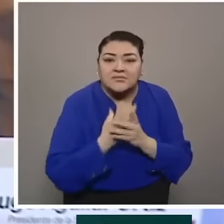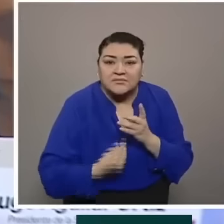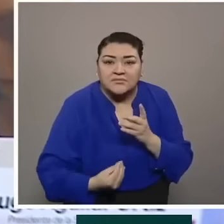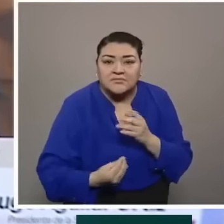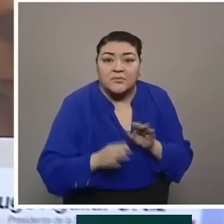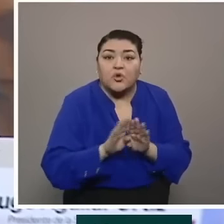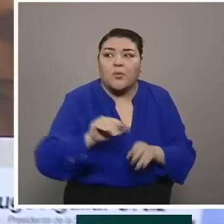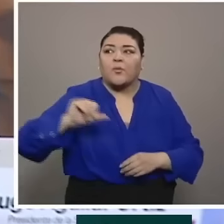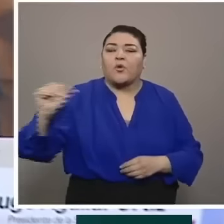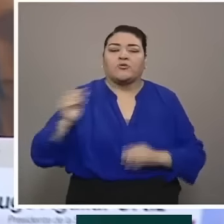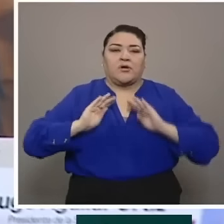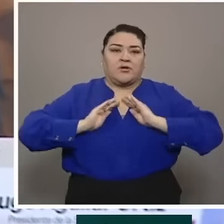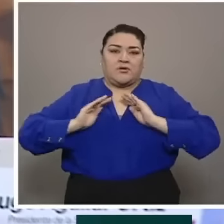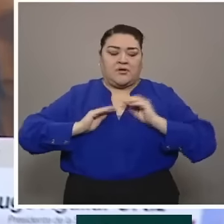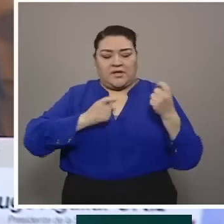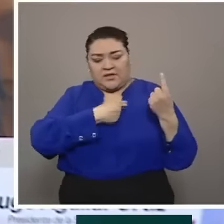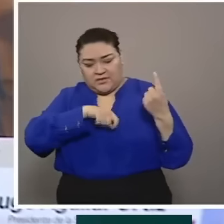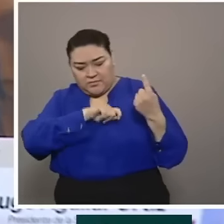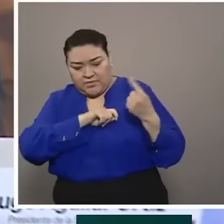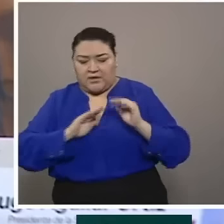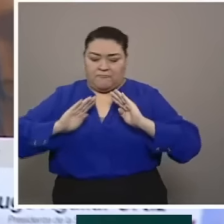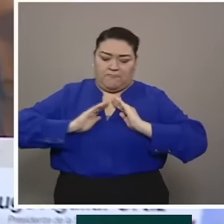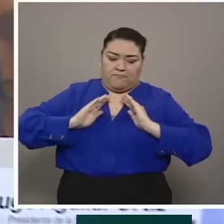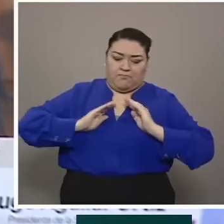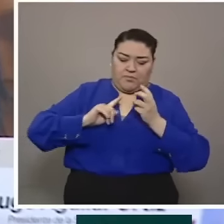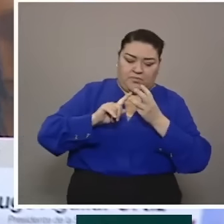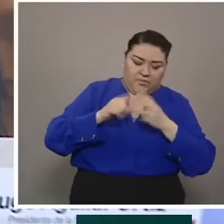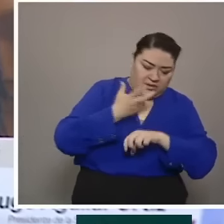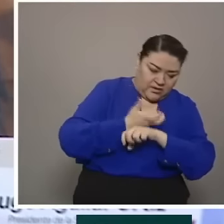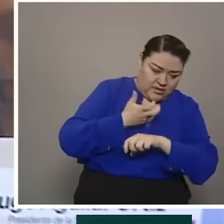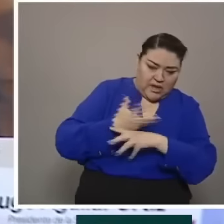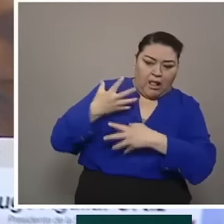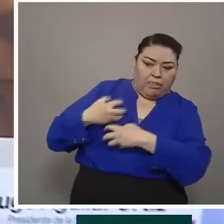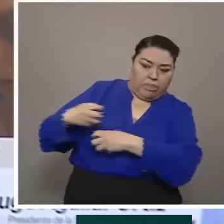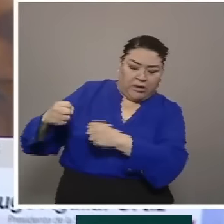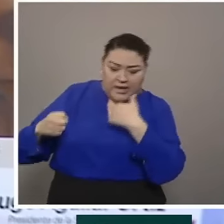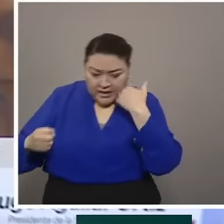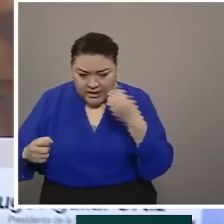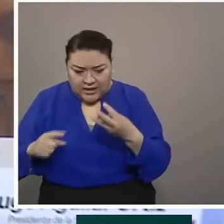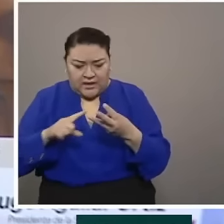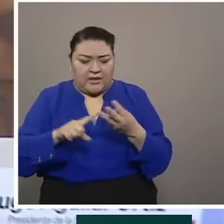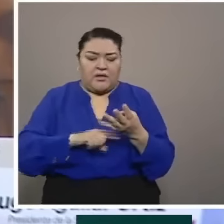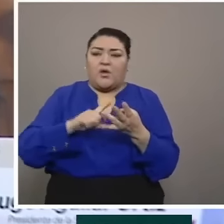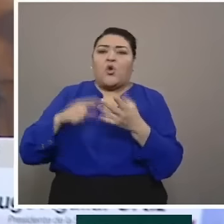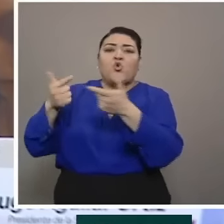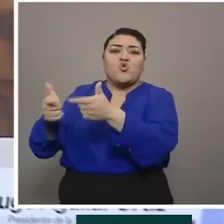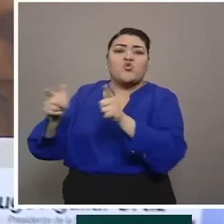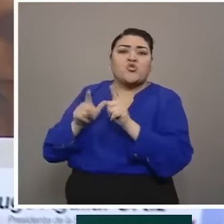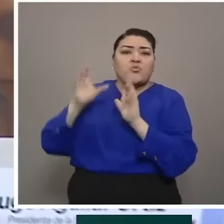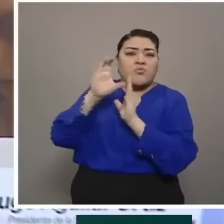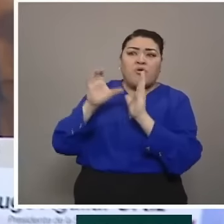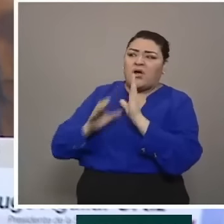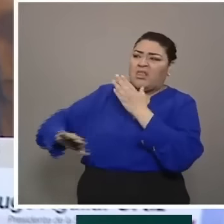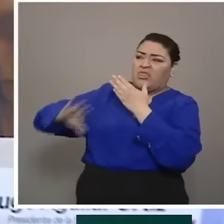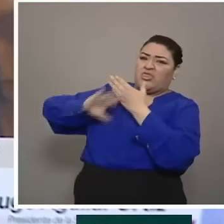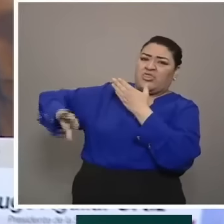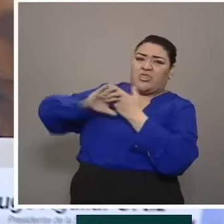del ejército norteamericano, del la reacción conservadora contra la Constitución de 1857